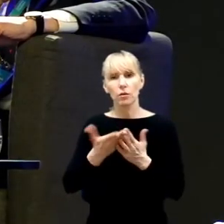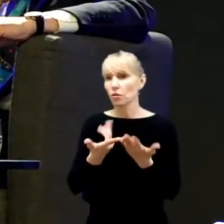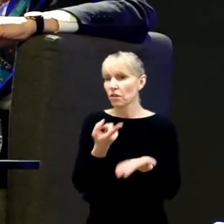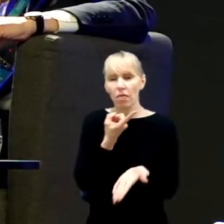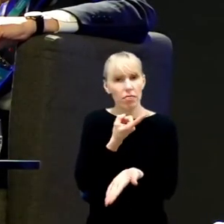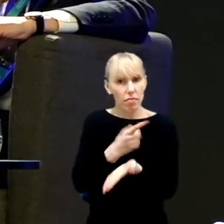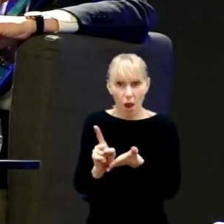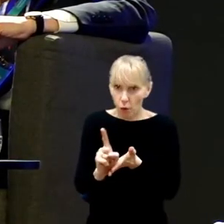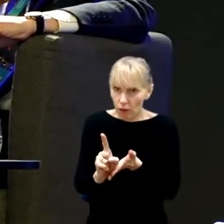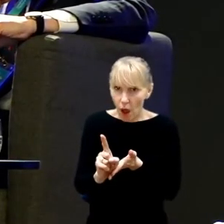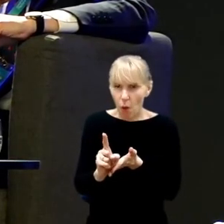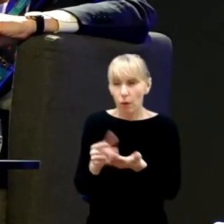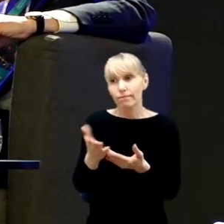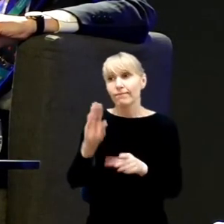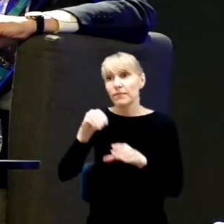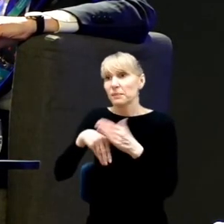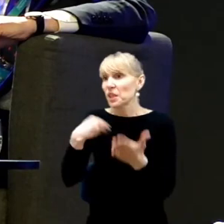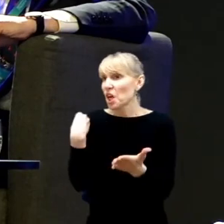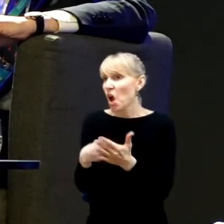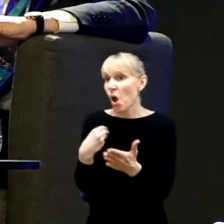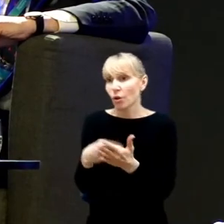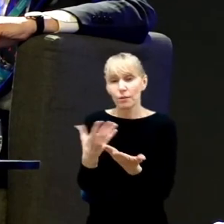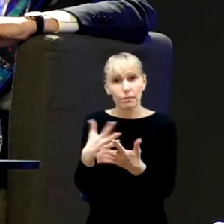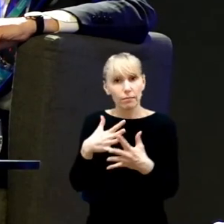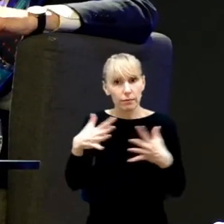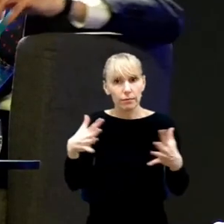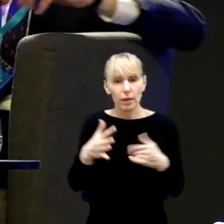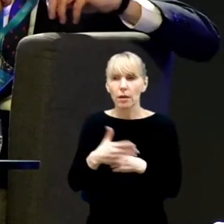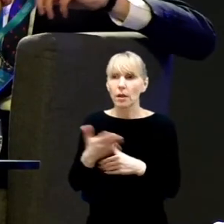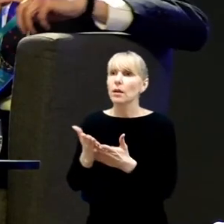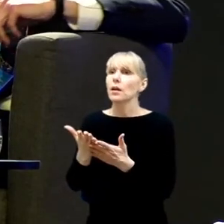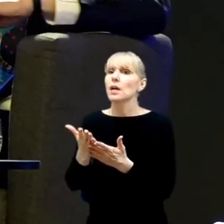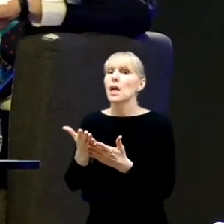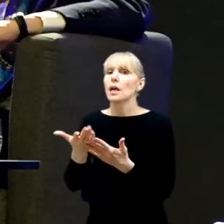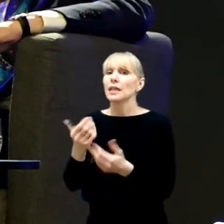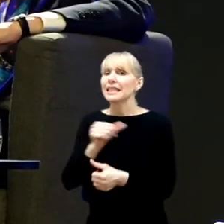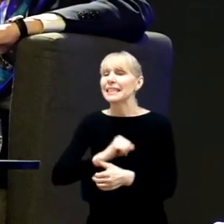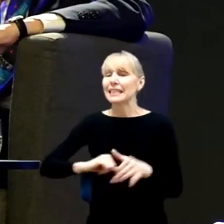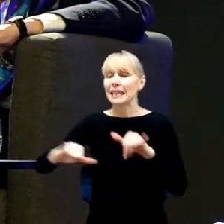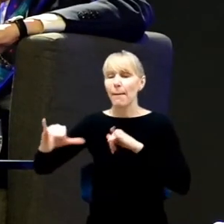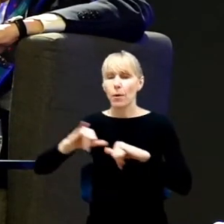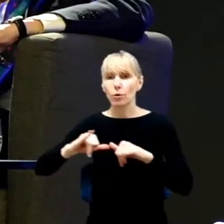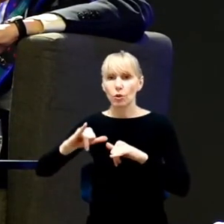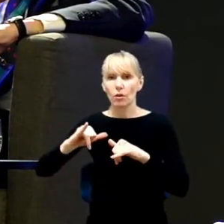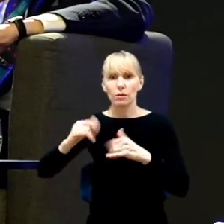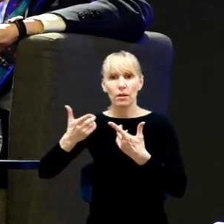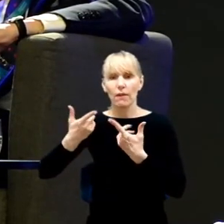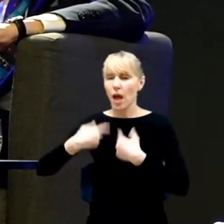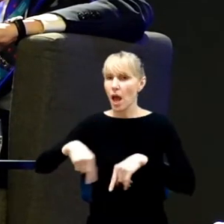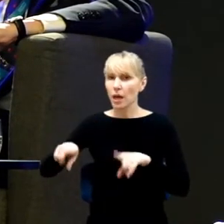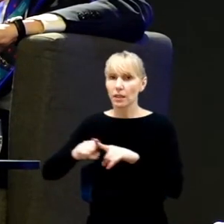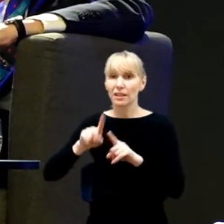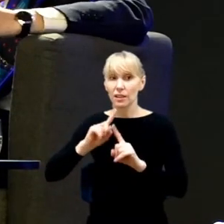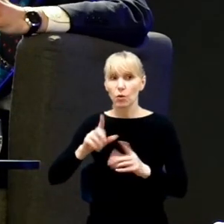że żadna realizacja samorządowa, zwłaszcza przy tak niepewnym rynku, nie udaje się.